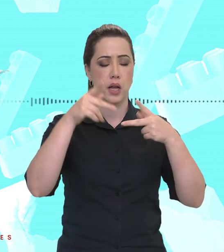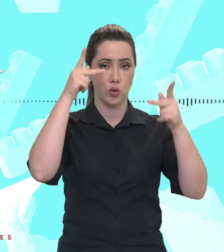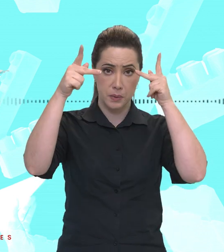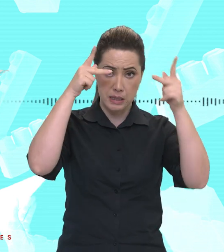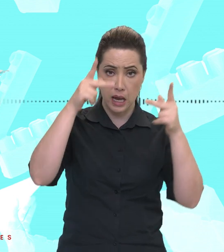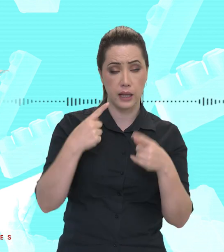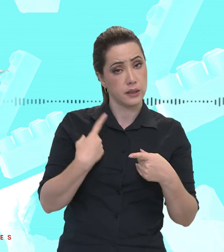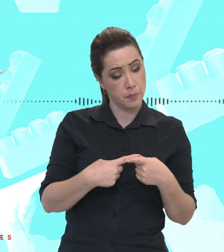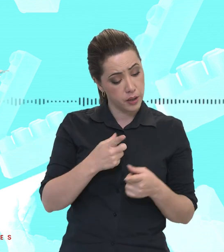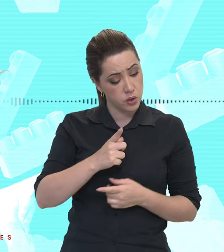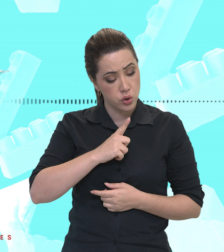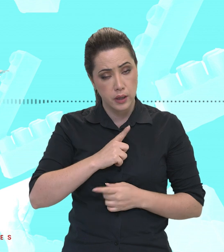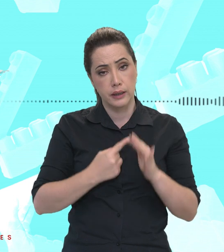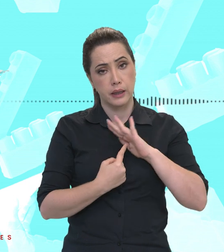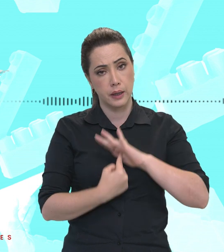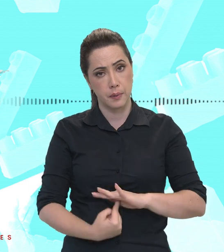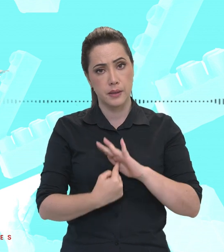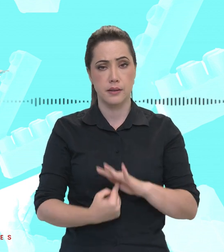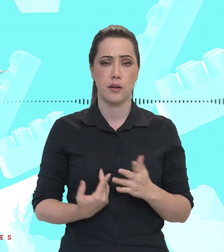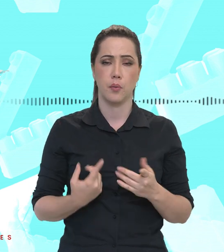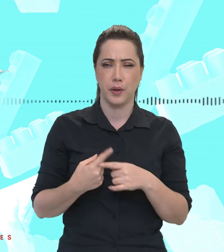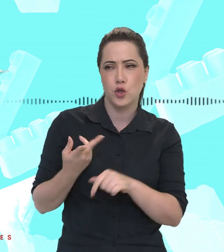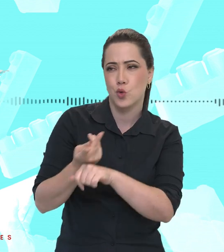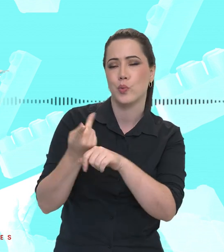vão atrás de diagnóstico na fase adulta, ou por causa de um filho, ou por questões